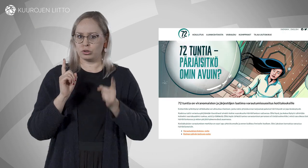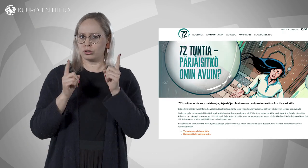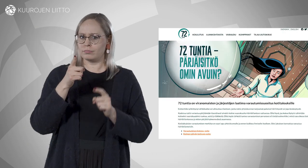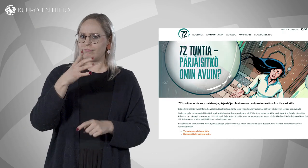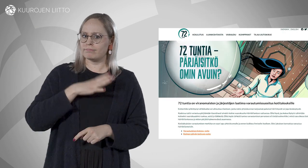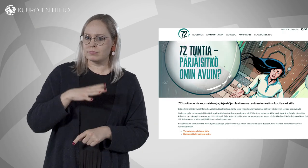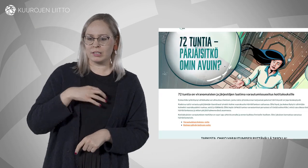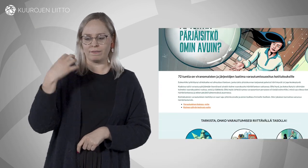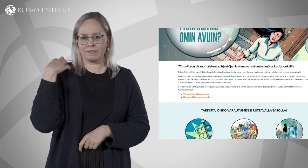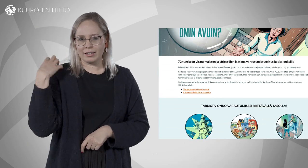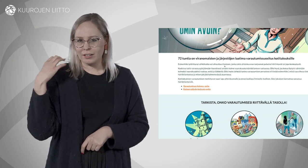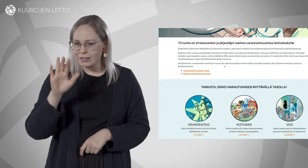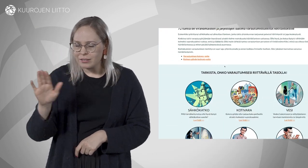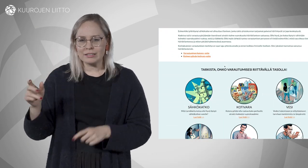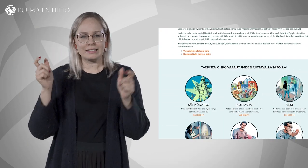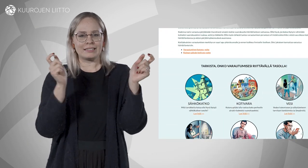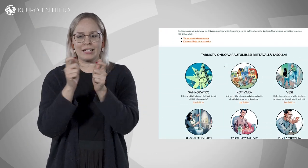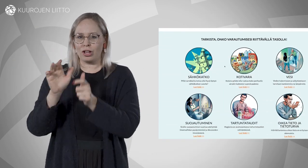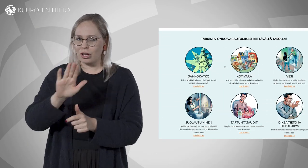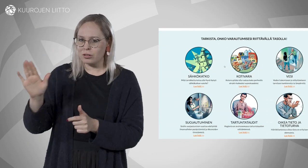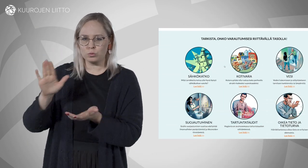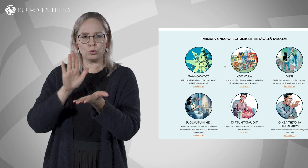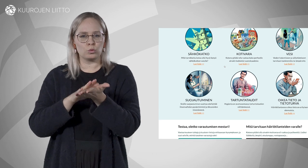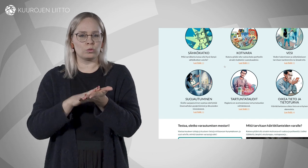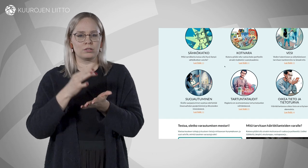Jos haluat perehtyä viranomaisten ja järjestöjen suosituksiin -